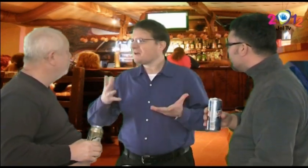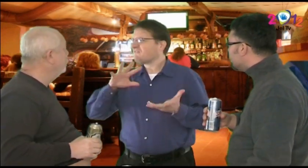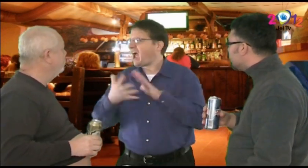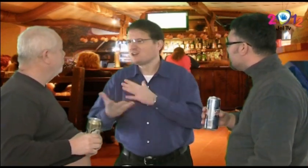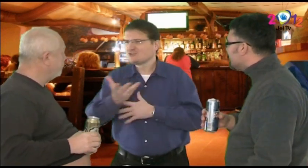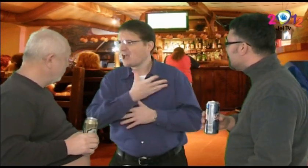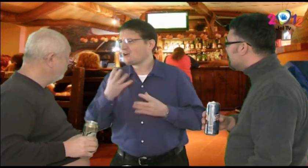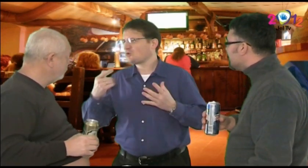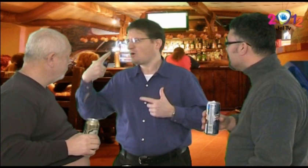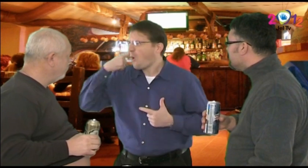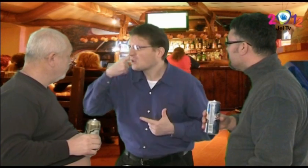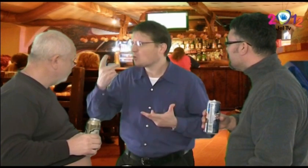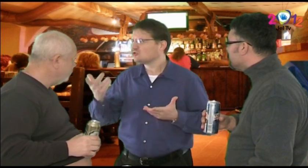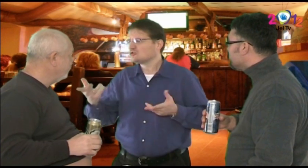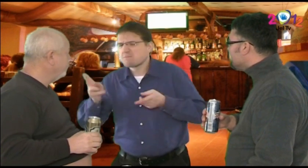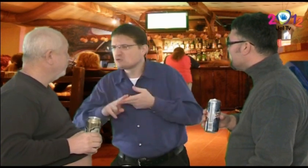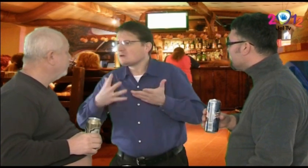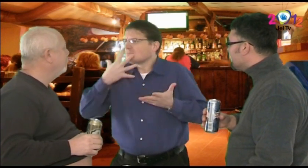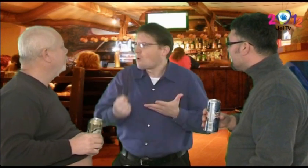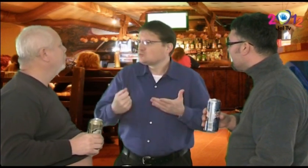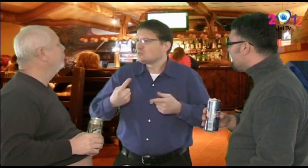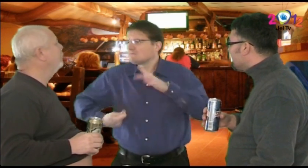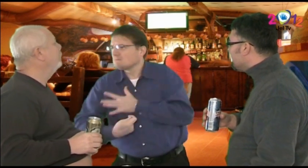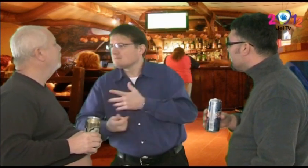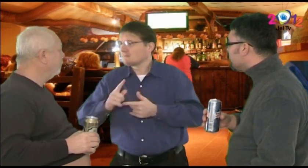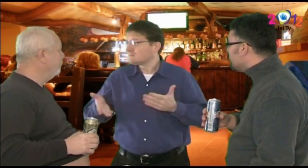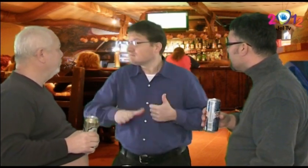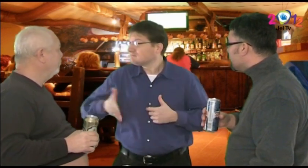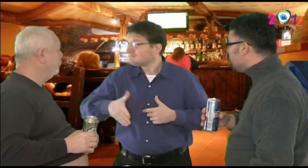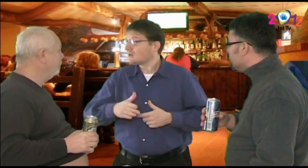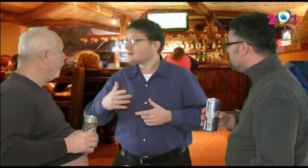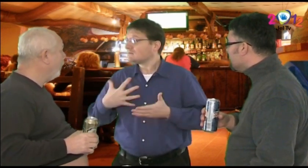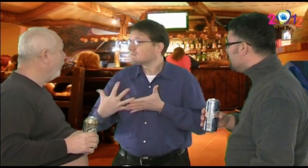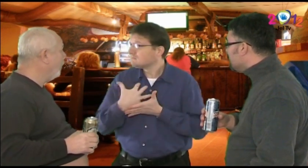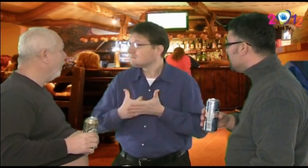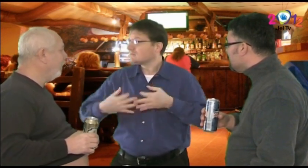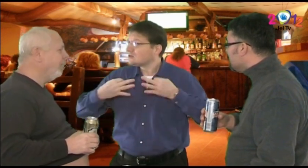Válság miatt sokan öngyilkosok lettek, baleset, bosszú van, stb. Sokan meghalnak, sok a temetés, ebbõl sok a bevételem.